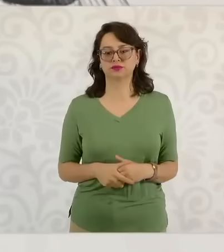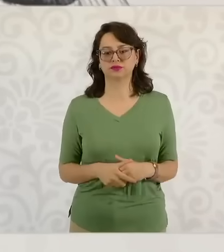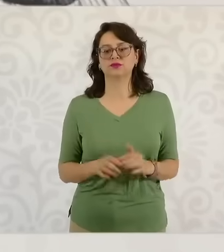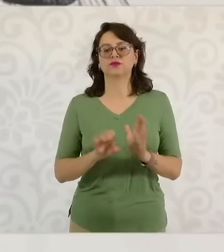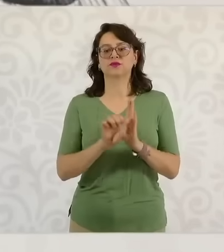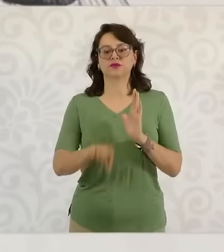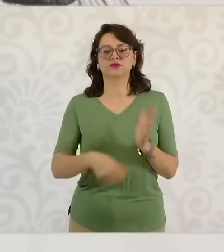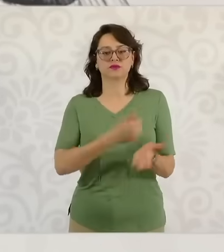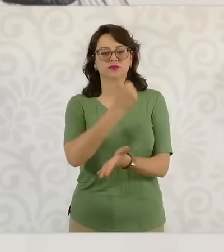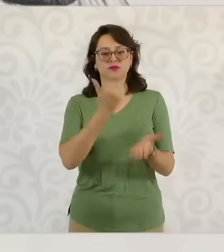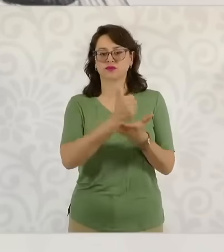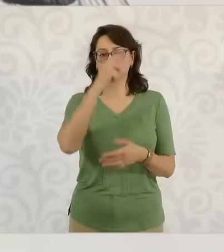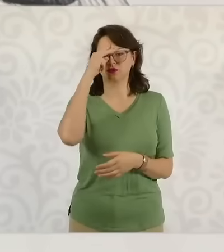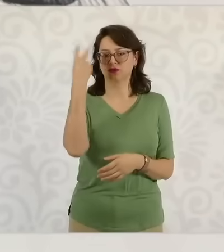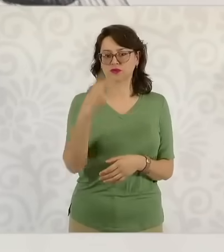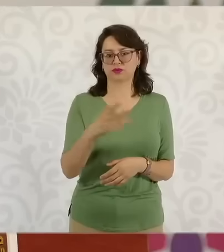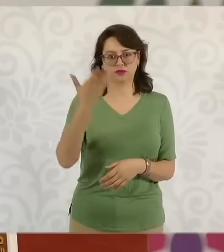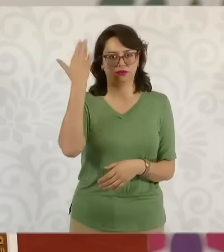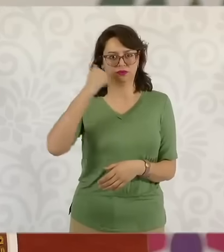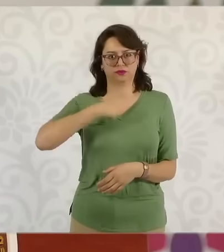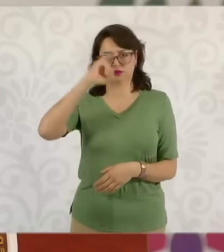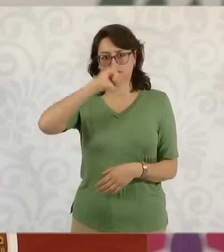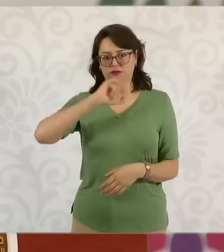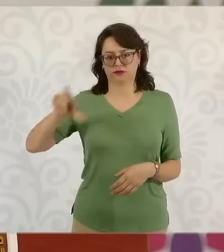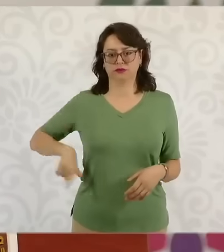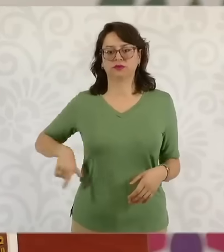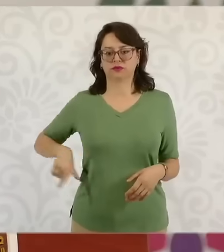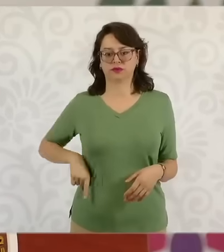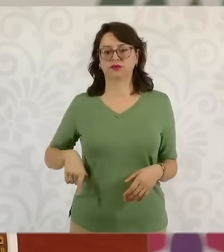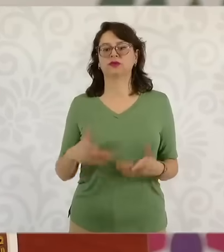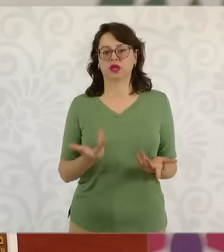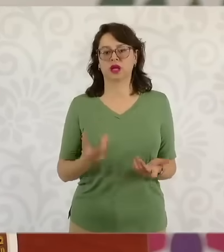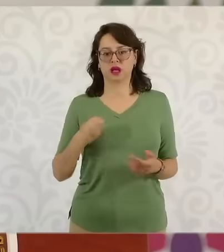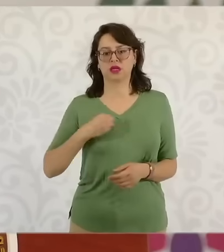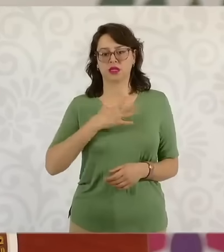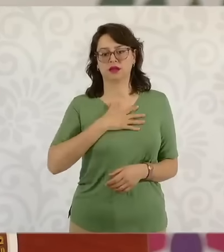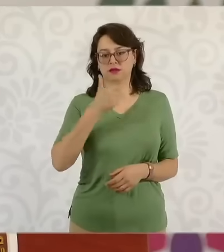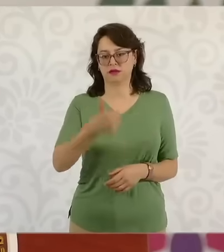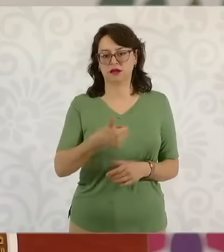que fui jefa de gobierno cuando las y los médicos incorporaron al IMS Bienestar y hacia allá vamos